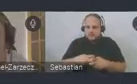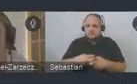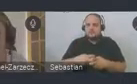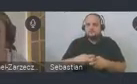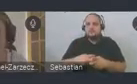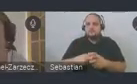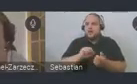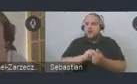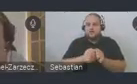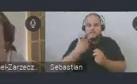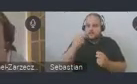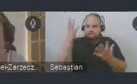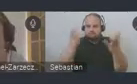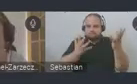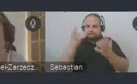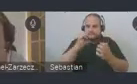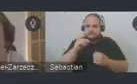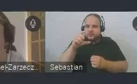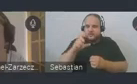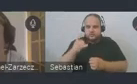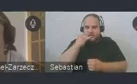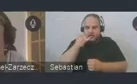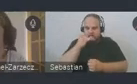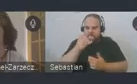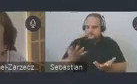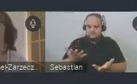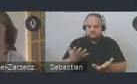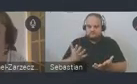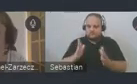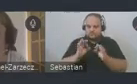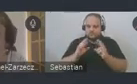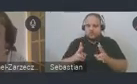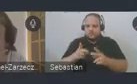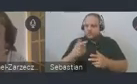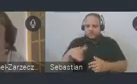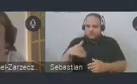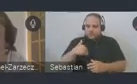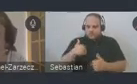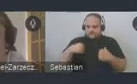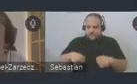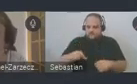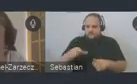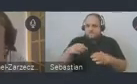ani nie łapie żadna sieć telefonii komórkowej, i to nie była wieś, to było miasteczko.